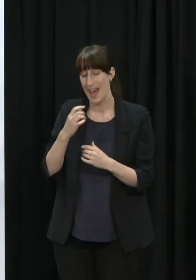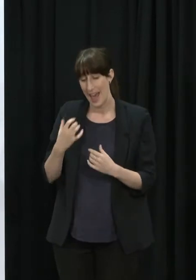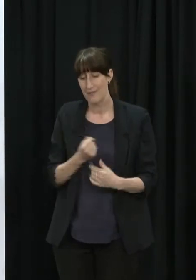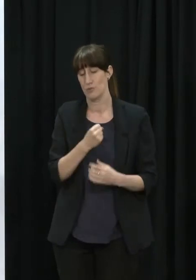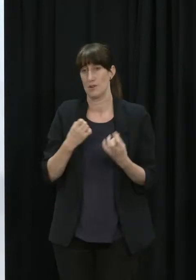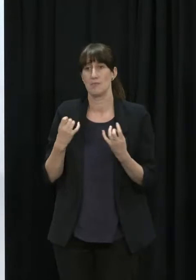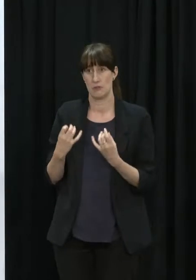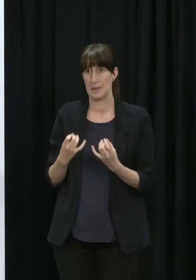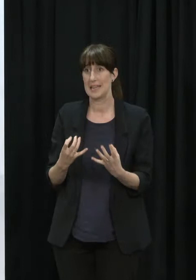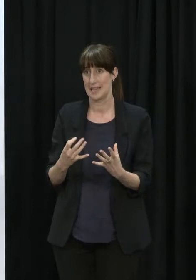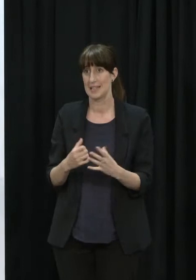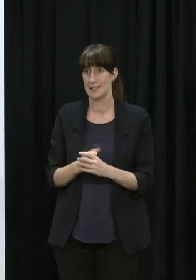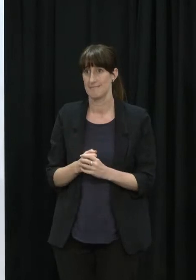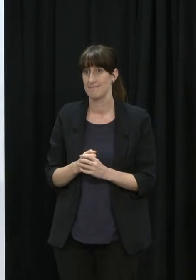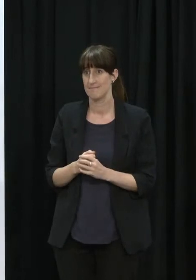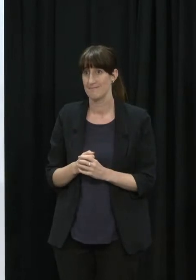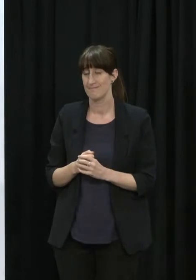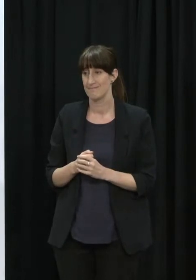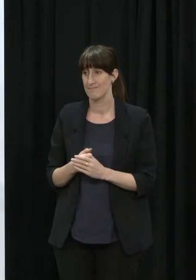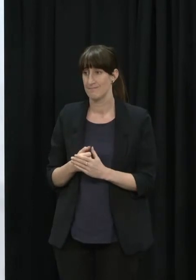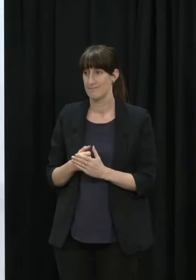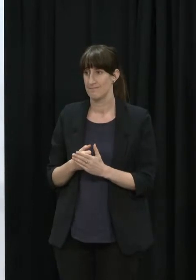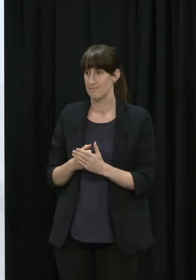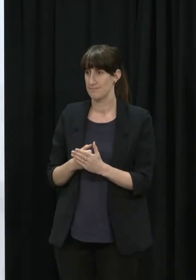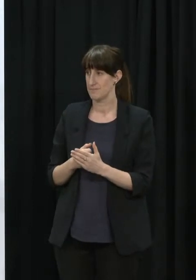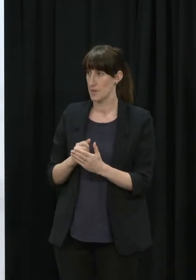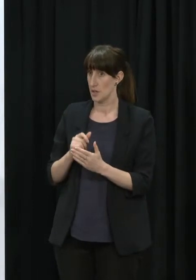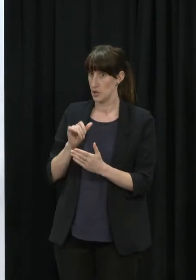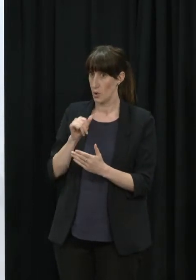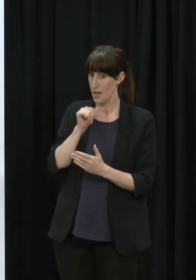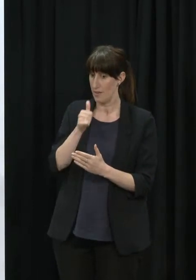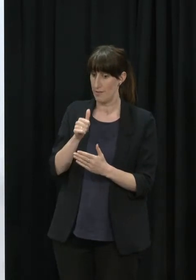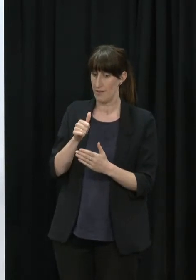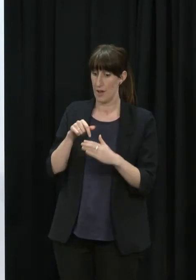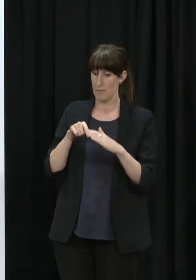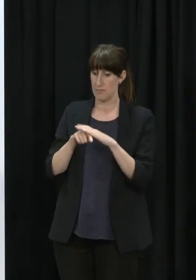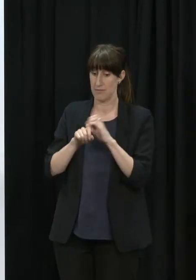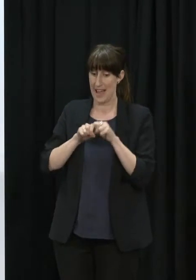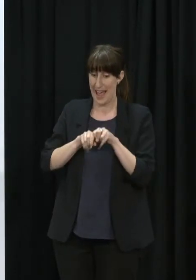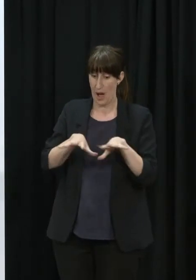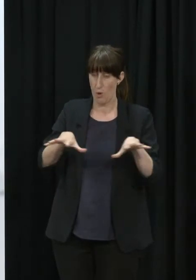whakahaere mate kei roto i o maatau whare he tino pakari. Ka mutu te korero, kaore he mea